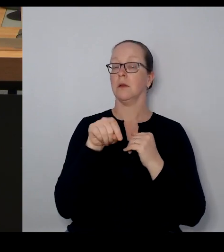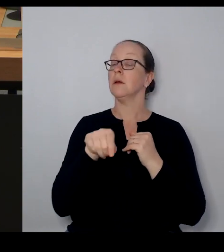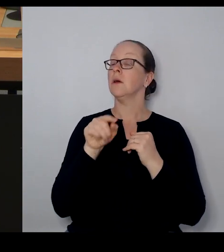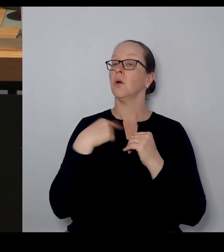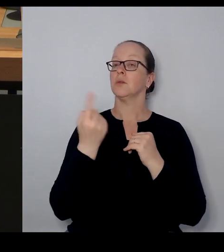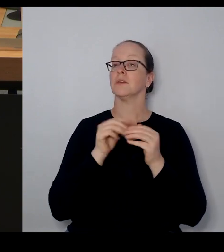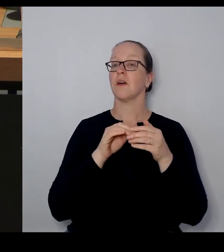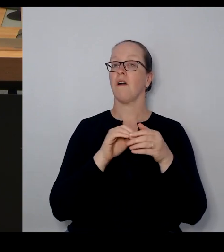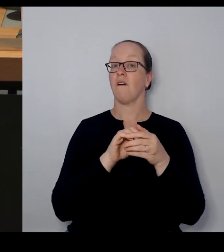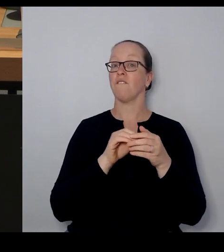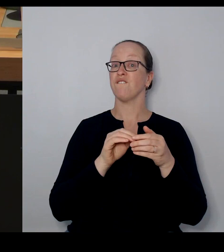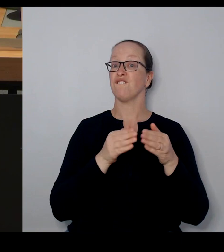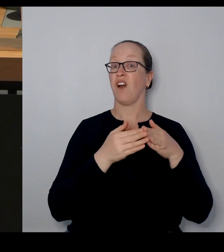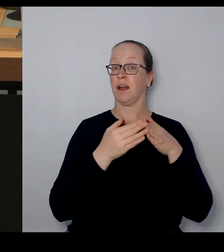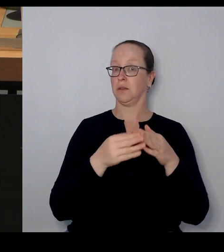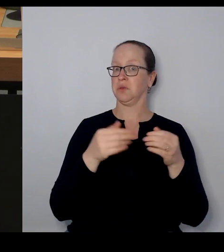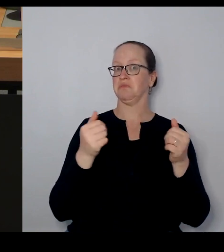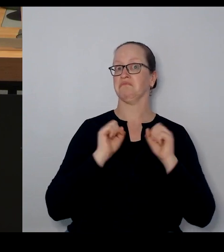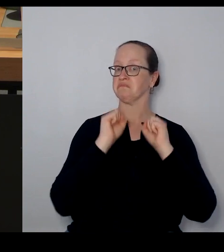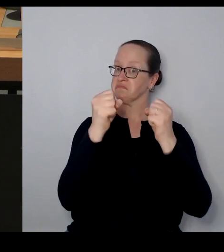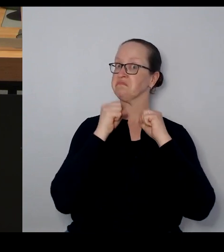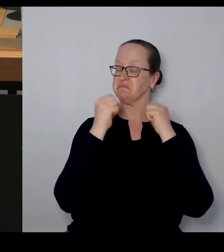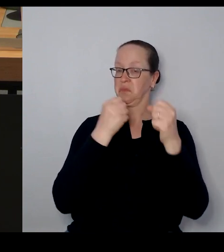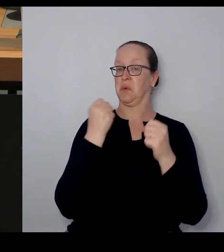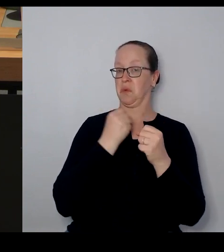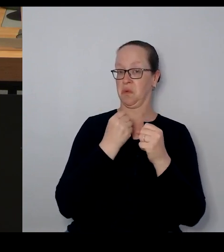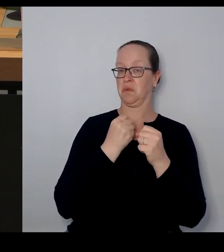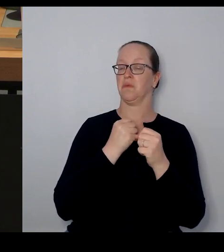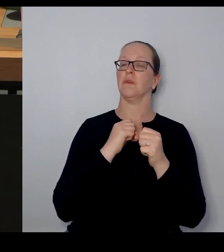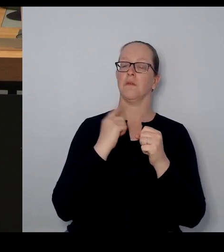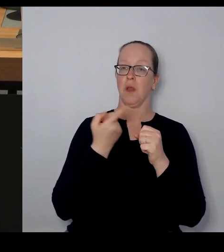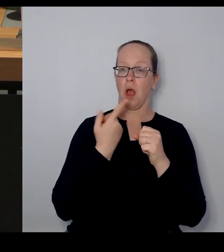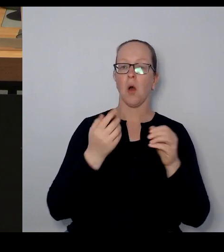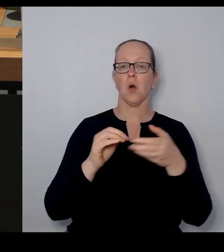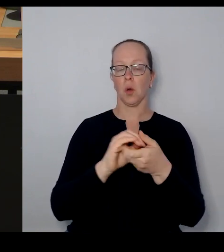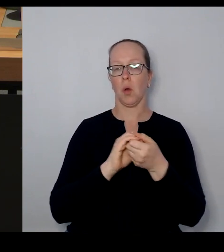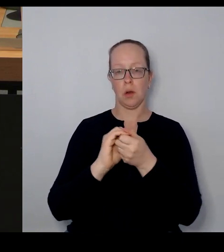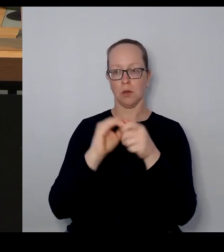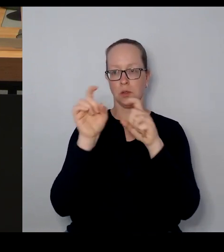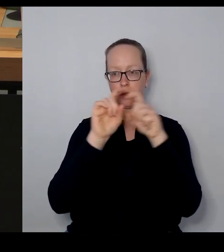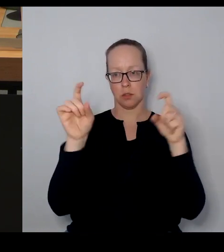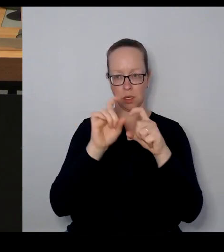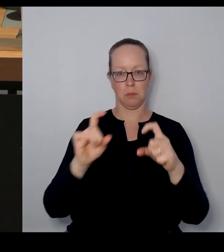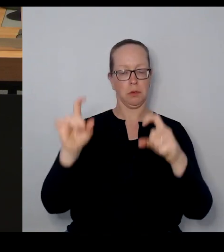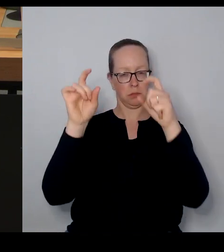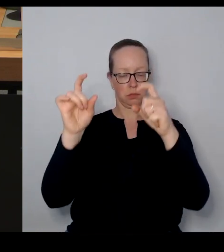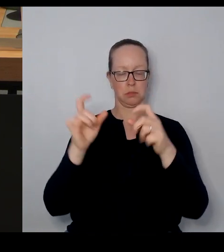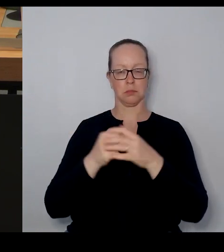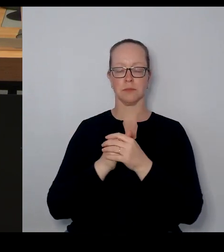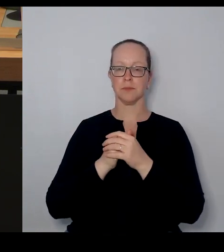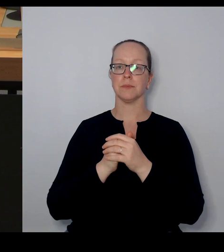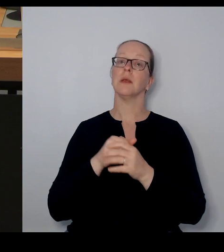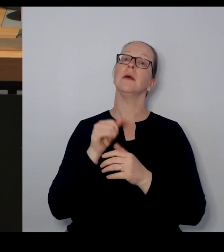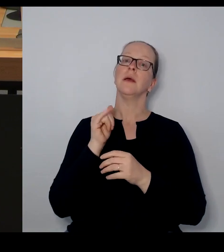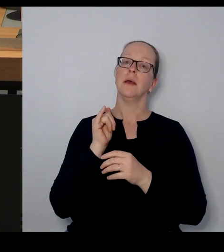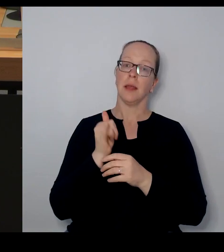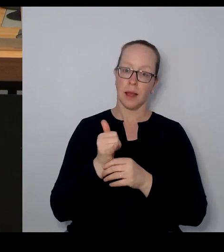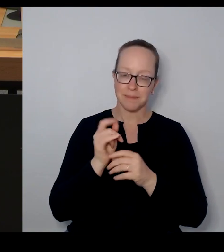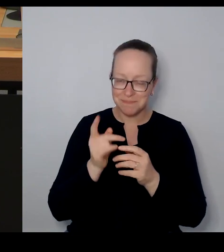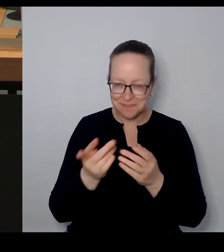in der Koalition widmen? Ja, um zum Schluss zu kommen Das sind unterschiedliche Aufgaben und unterschiedliche Herausforderungen.